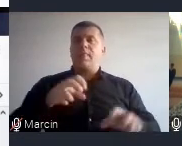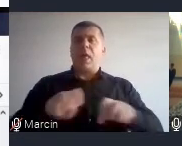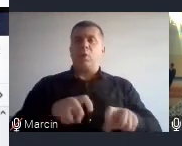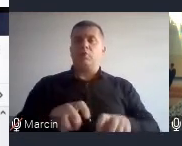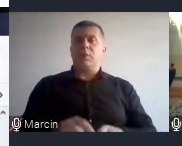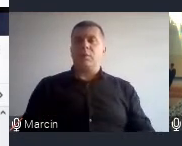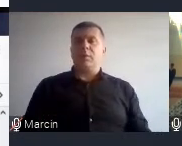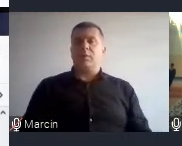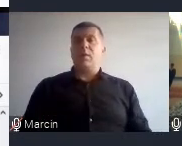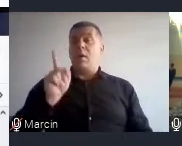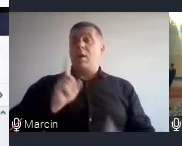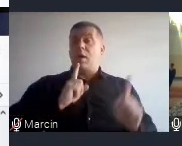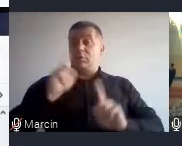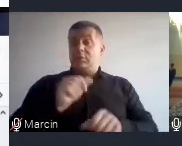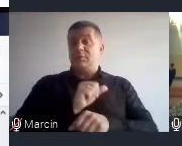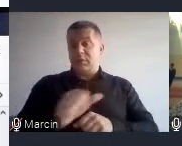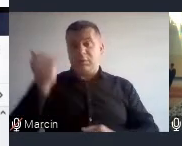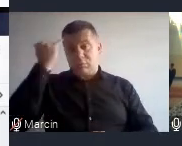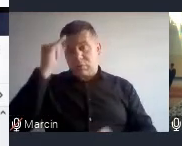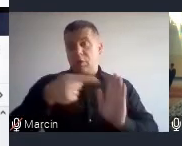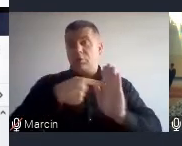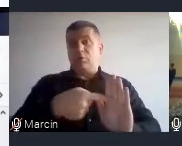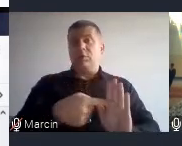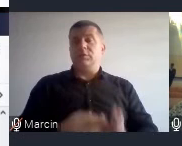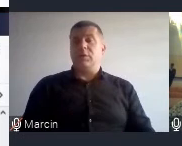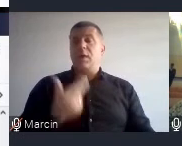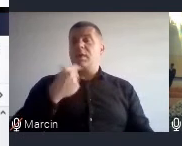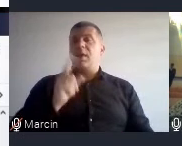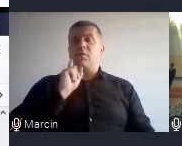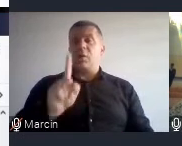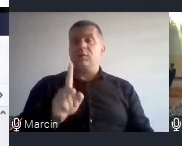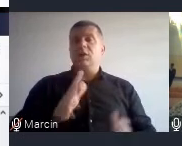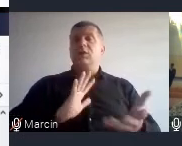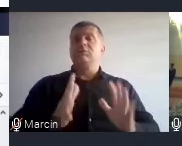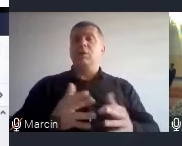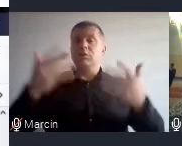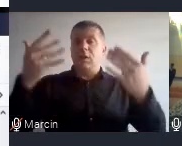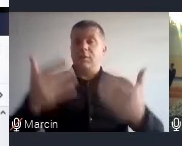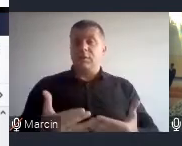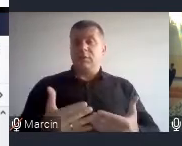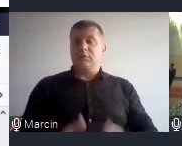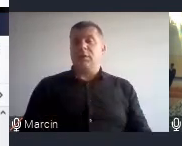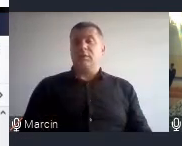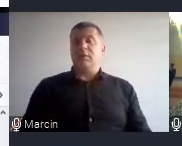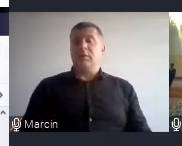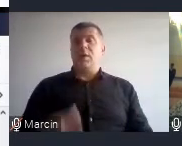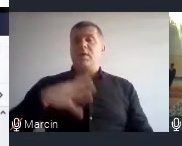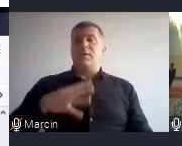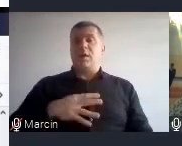Zdarzają się również błędy niewłaściwego sposobu wyliczenia wartości kryteriów,